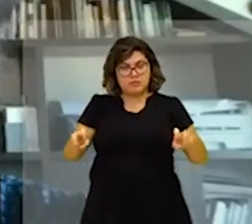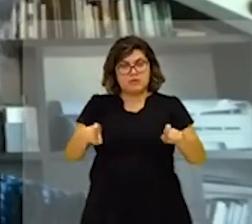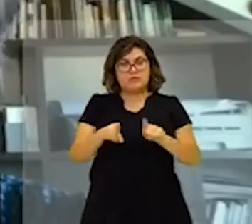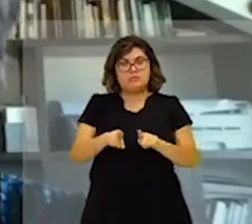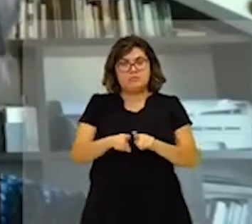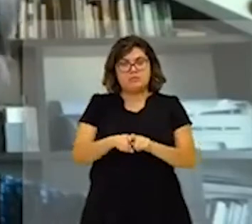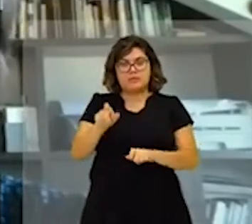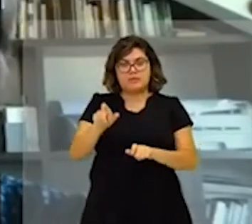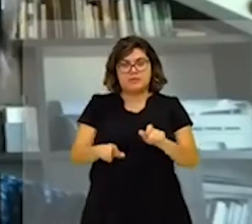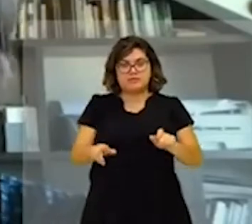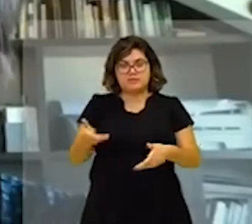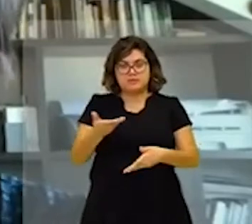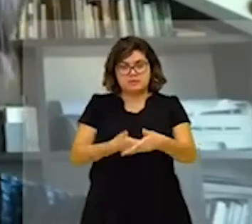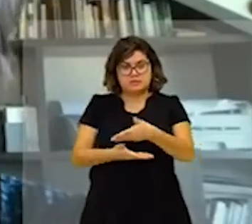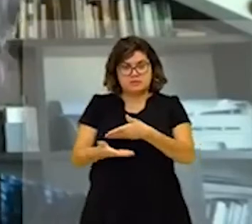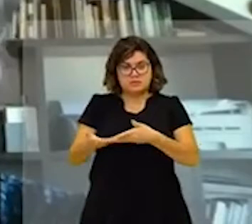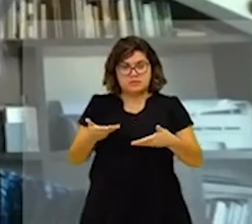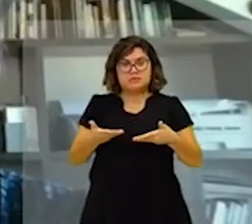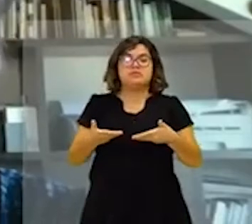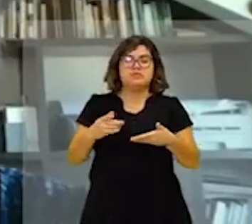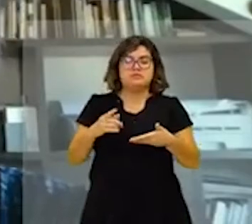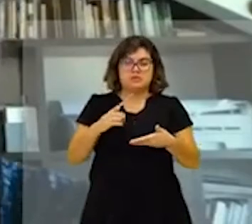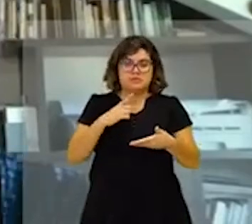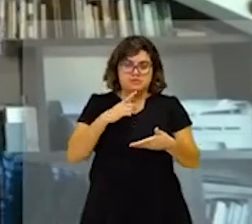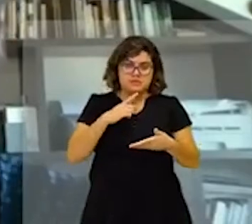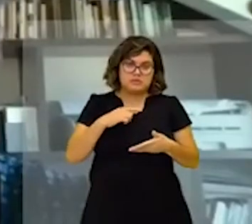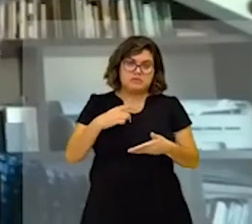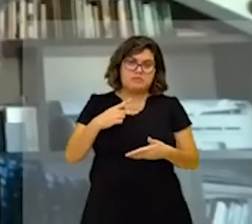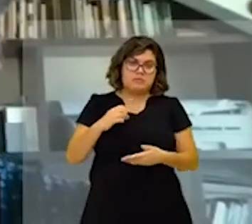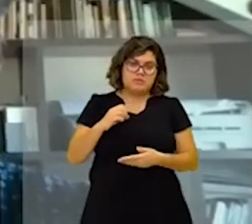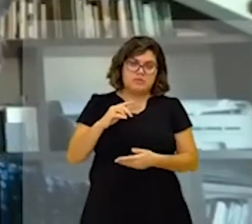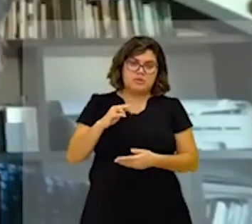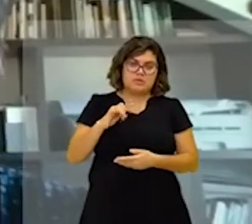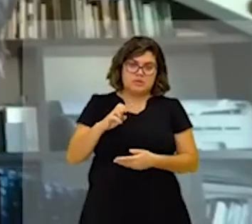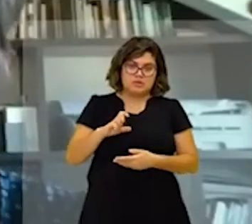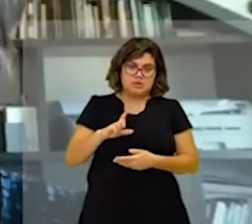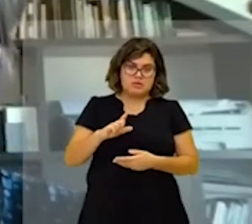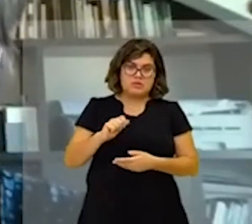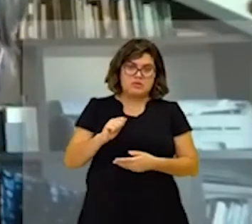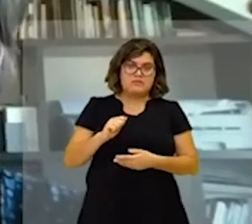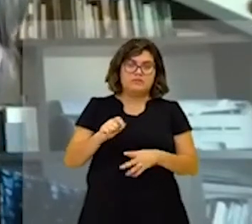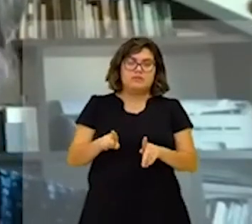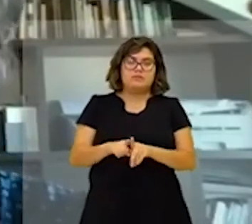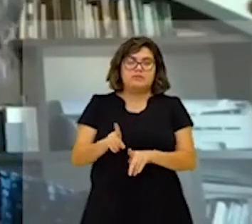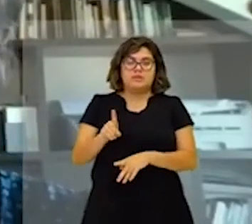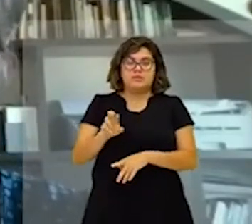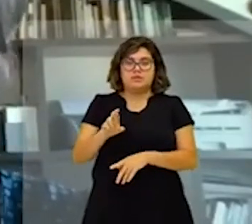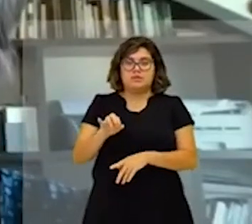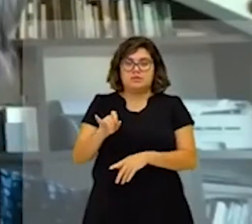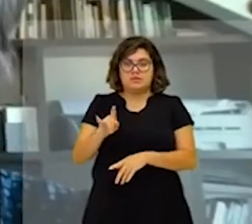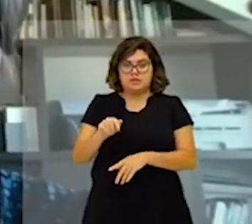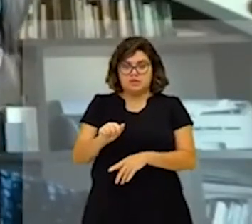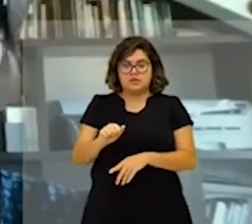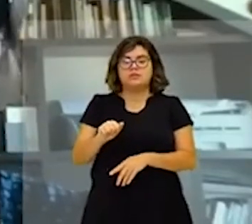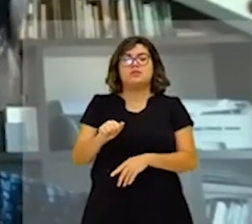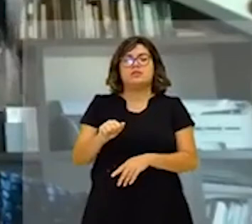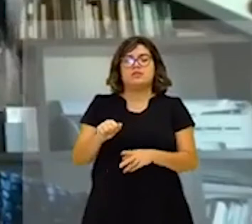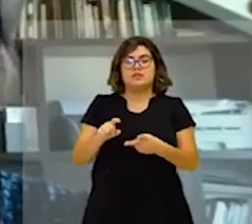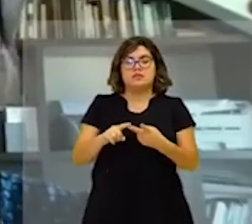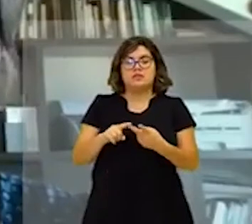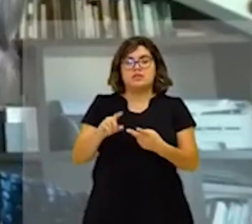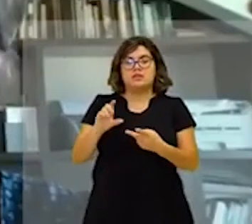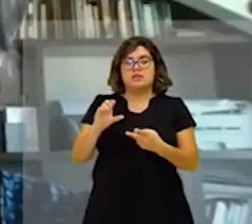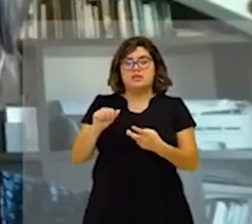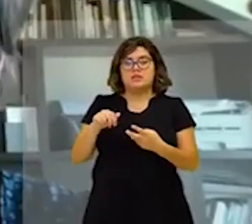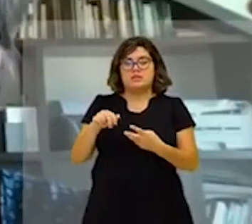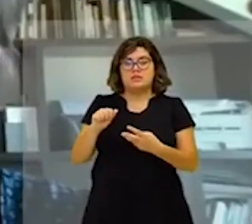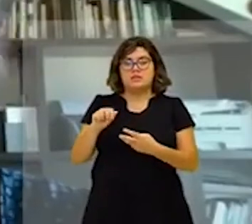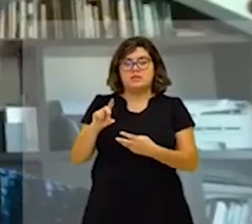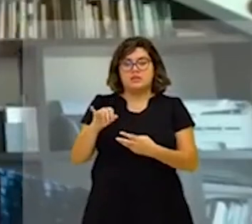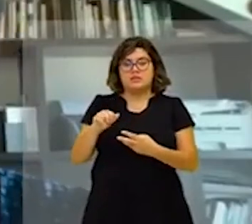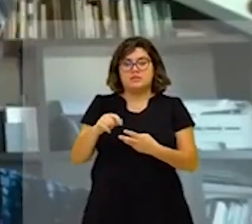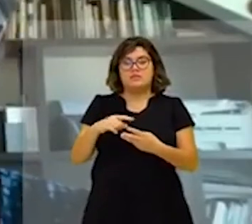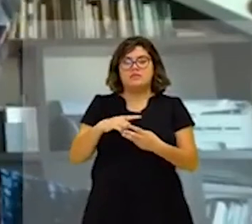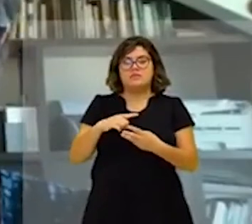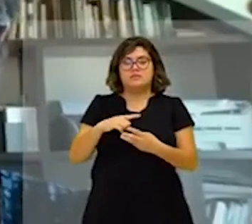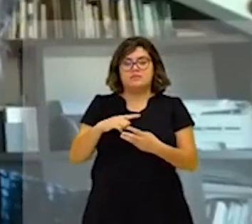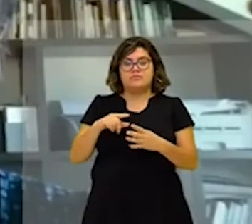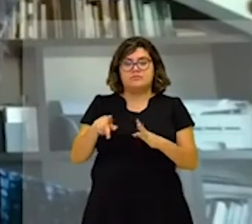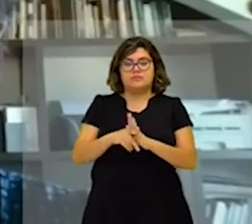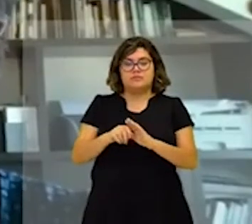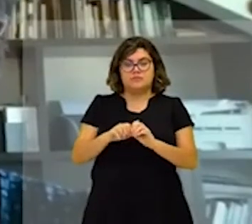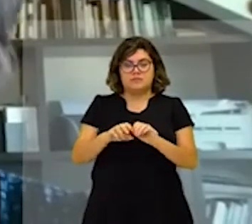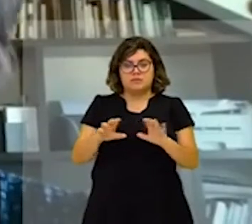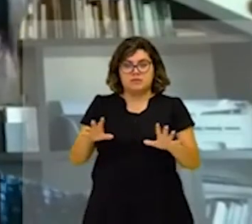mesa de mim cima da Portela para a África da UFF na cauda Santana no litoral Lorena Silva